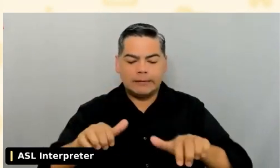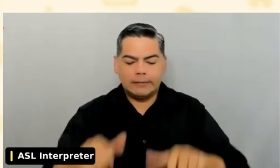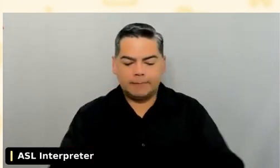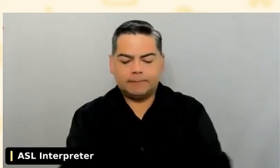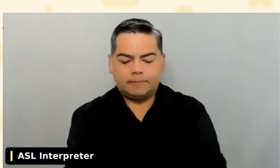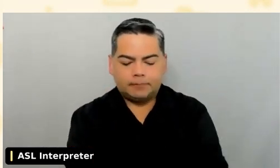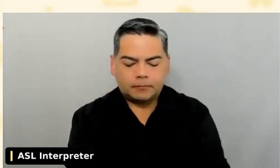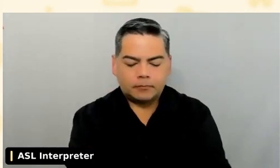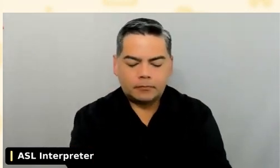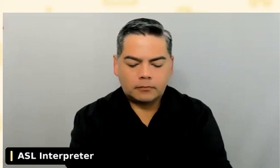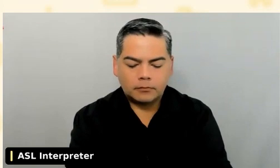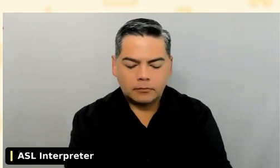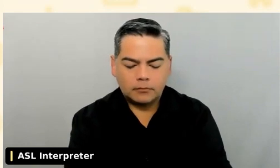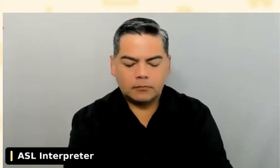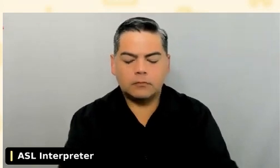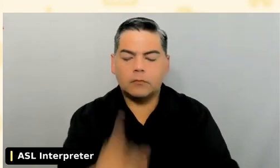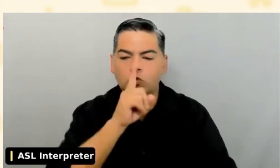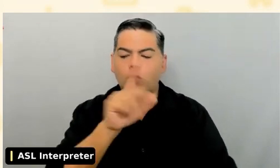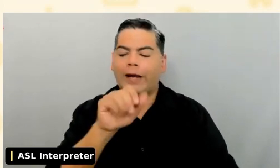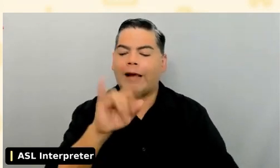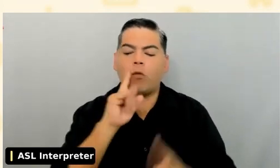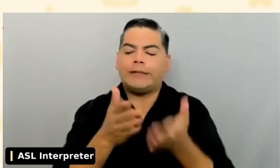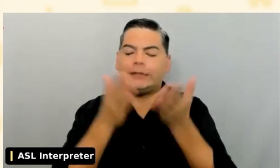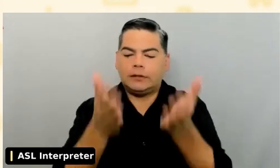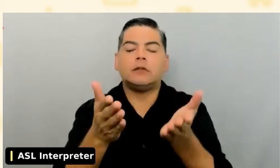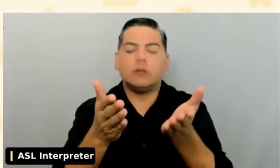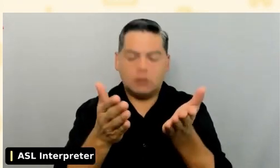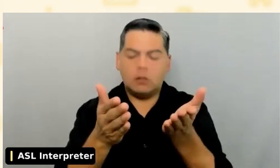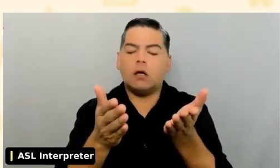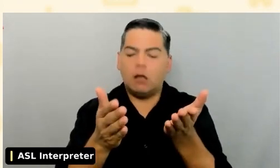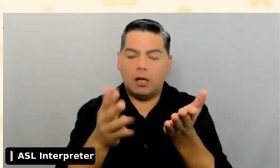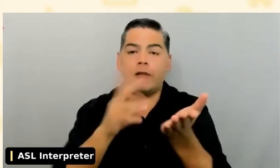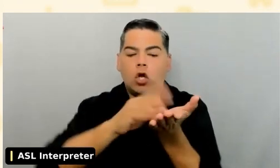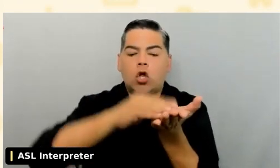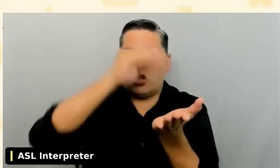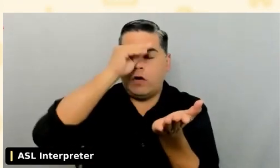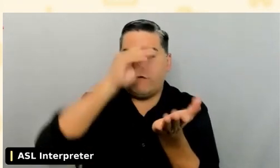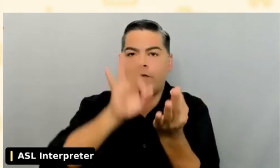La verdadera IA hará sugerencias y luego aprenderá de los comentarios que tú le des.